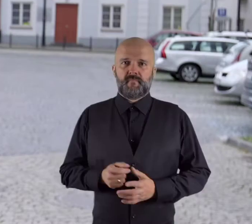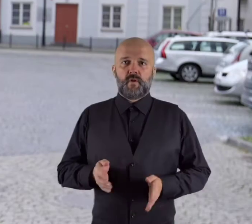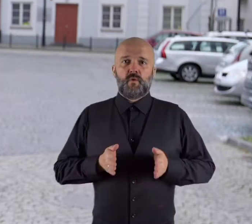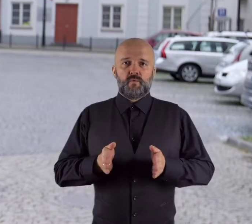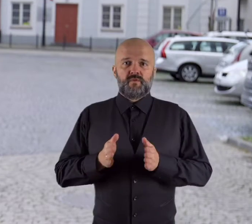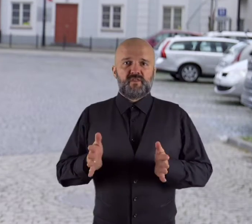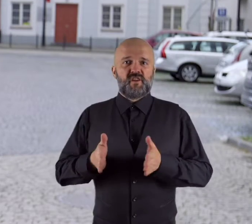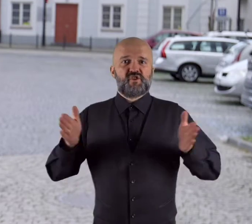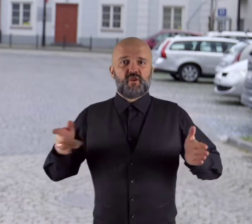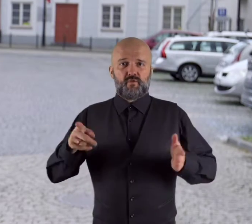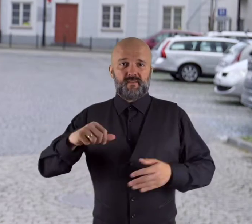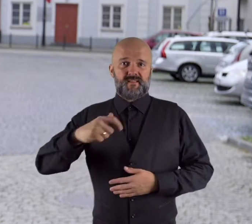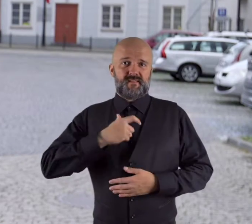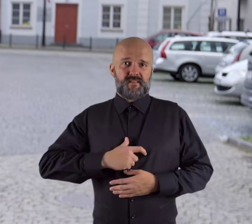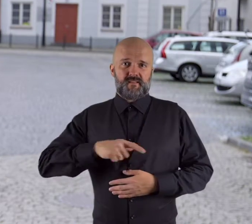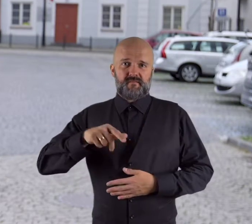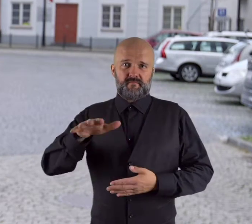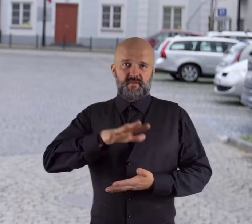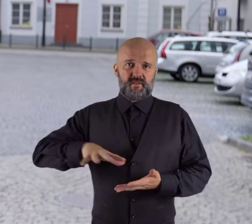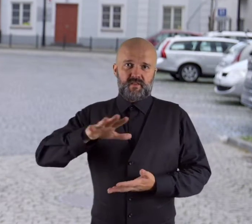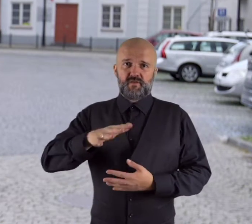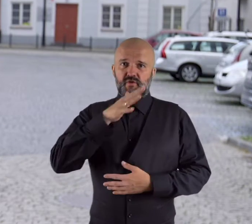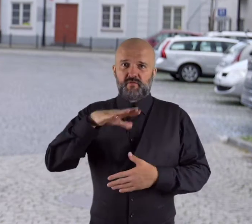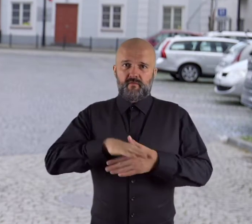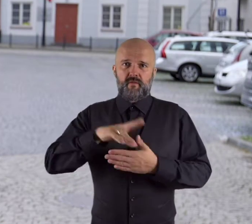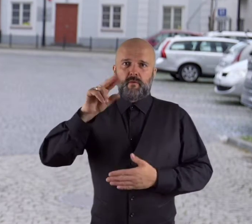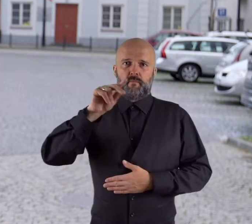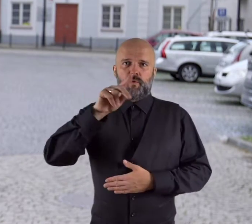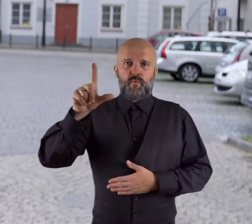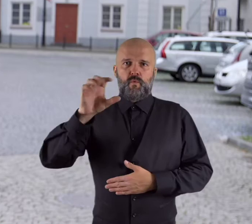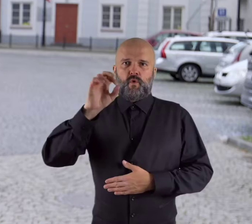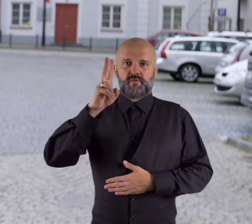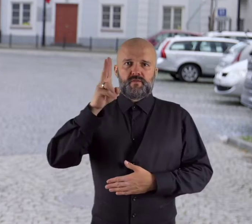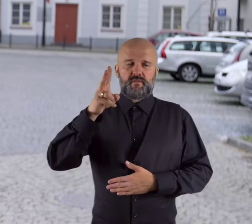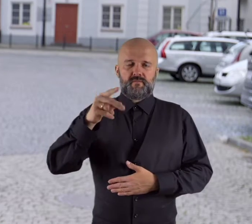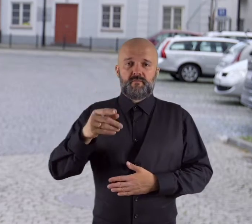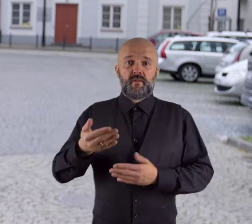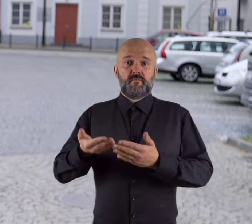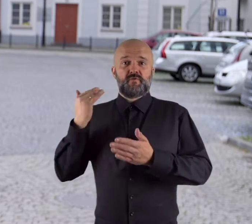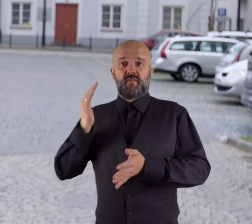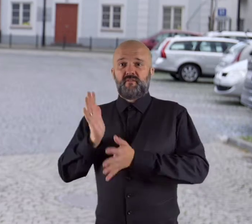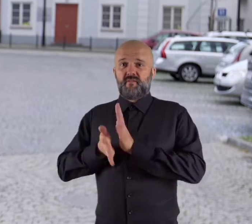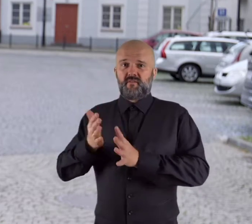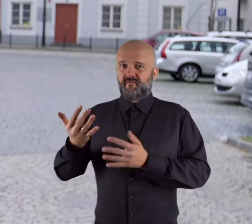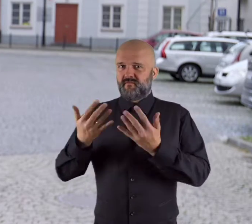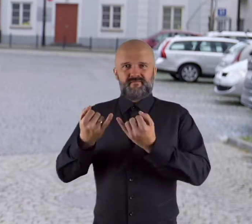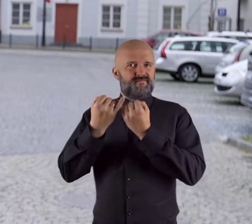Ulica Szeroka, serce dzielnicy żydowskiej w Płocku, wyglądała zupełnie inaczej przed wybuchem drugiej wojny światowej.